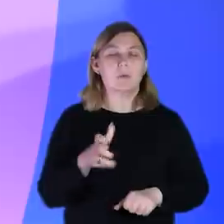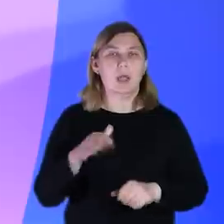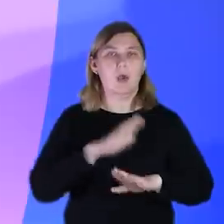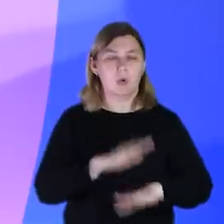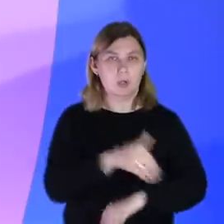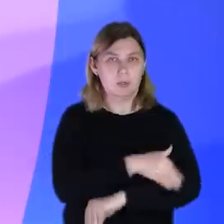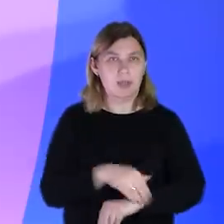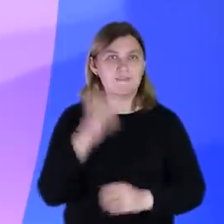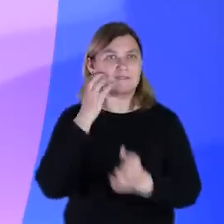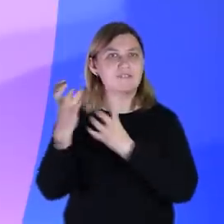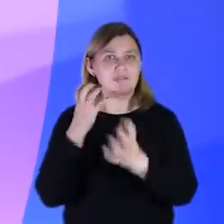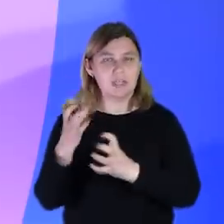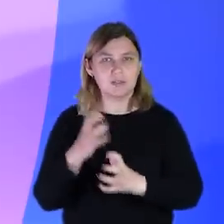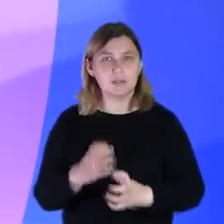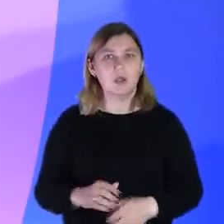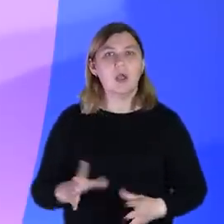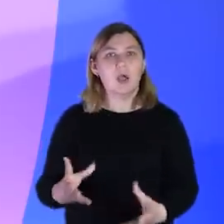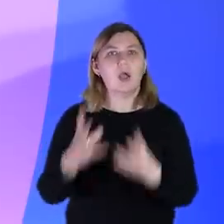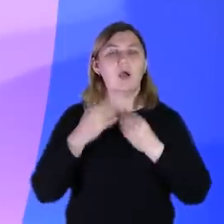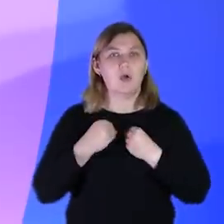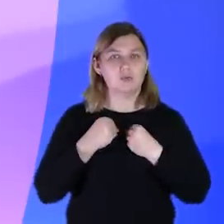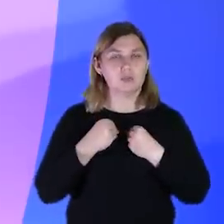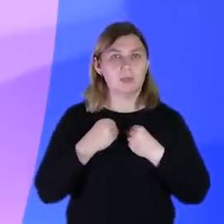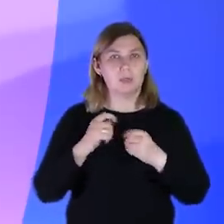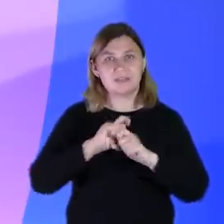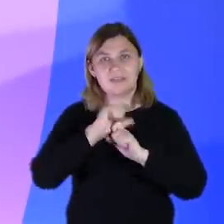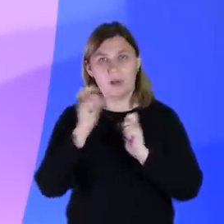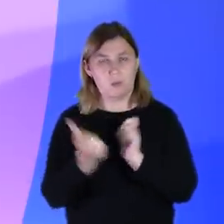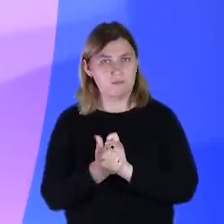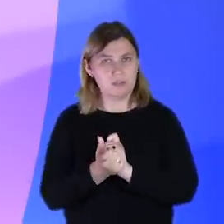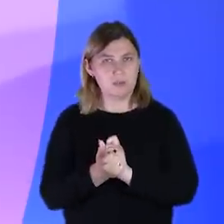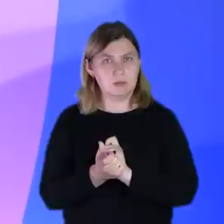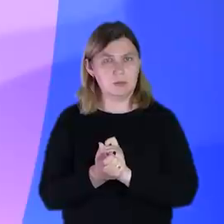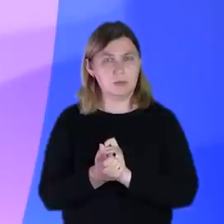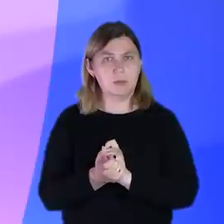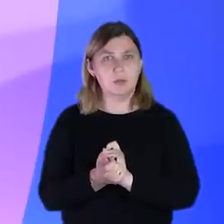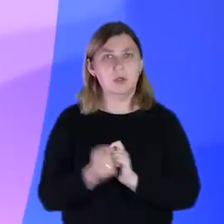a w zasadzie wywiad Korpusu Ochrony Pogranicza, dostał wyłączność... Prawo do